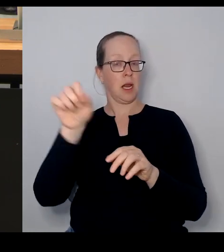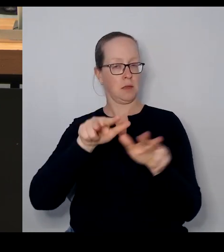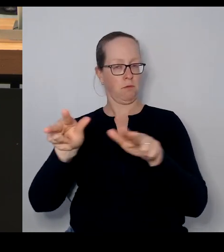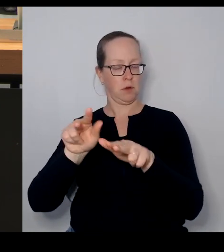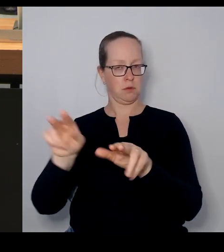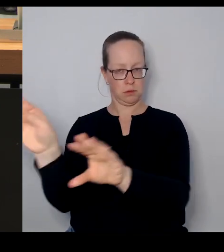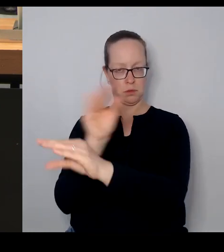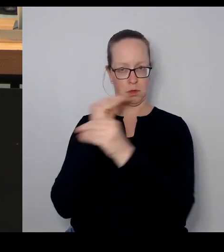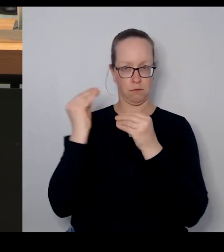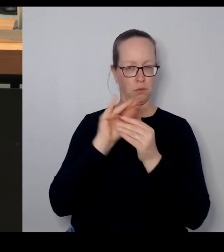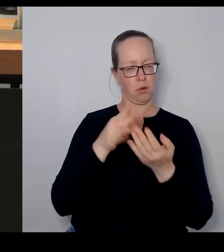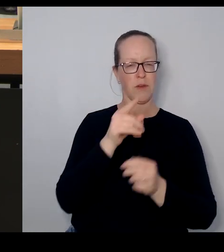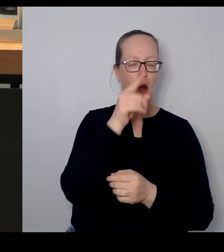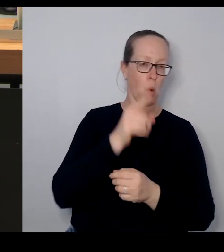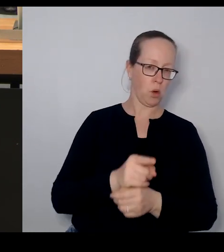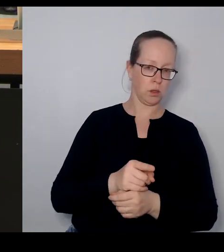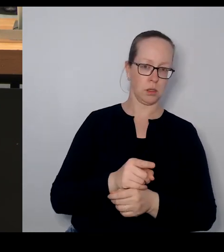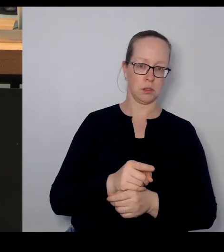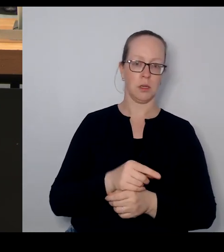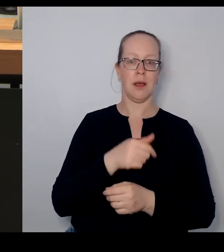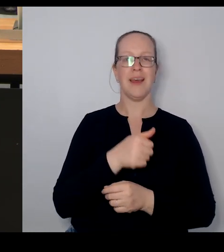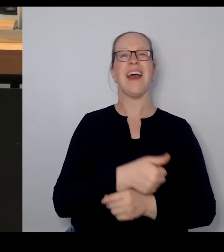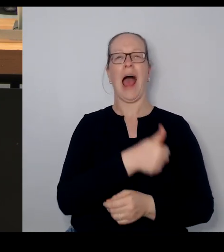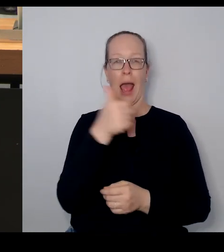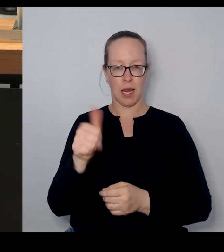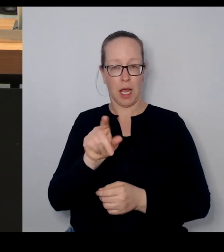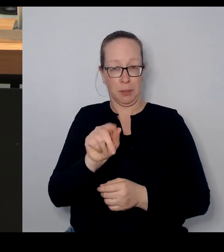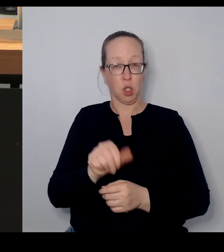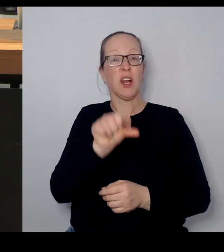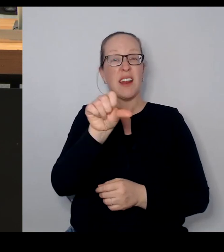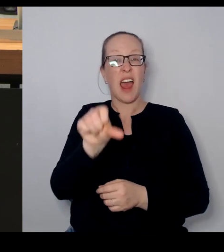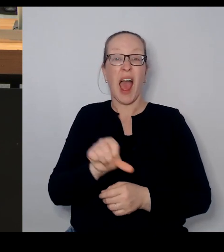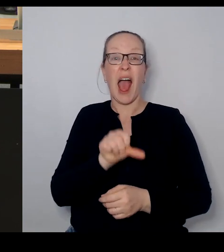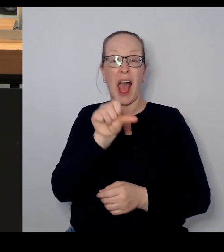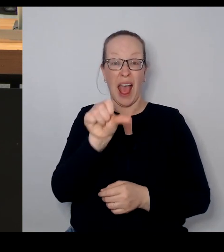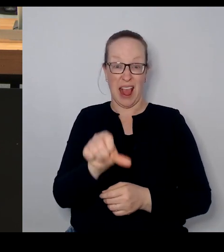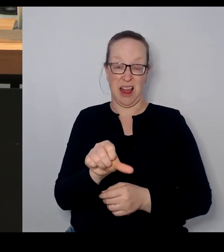Es kann also überhaupt nicht von einem Missbrauch die Rede sein,